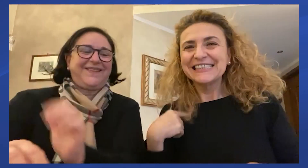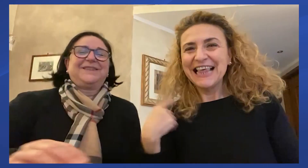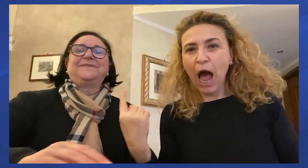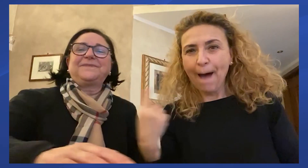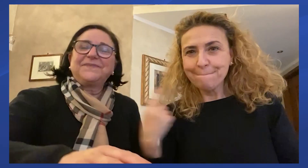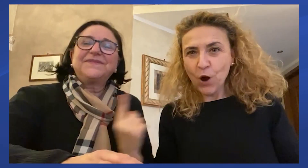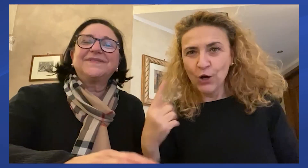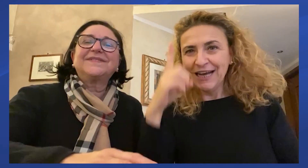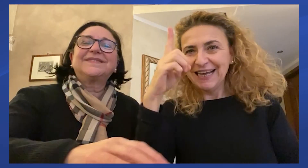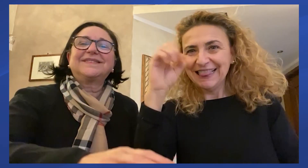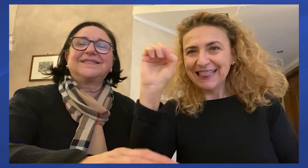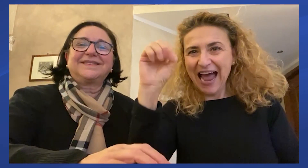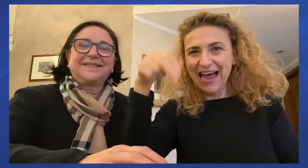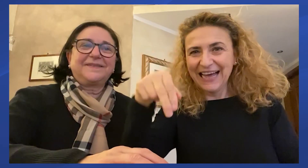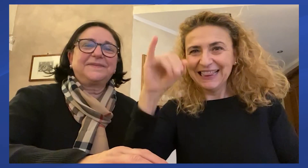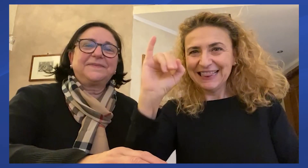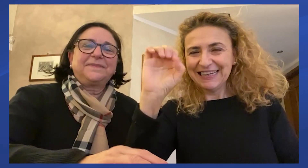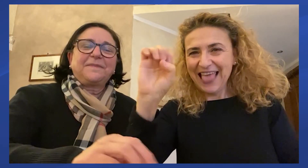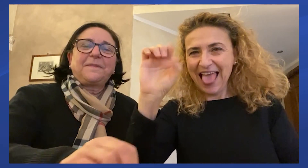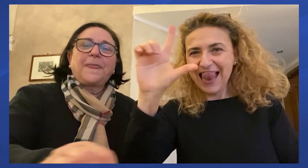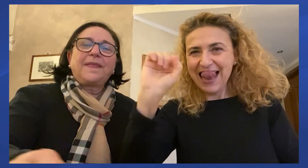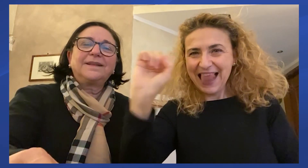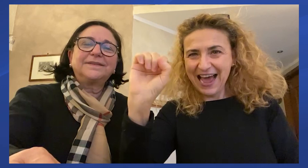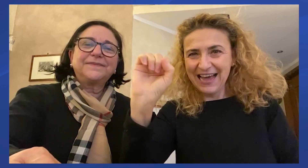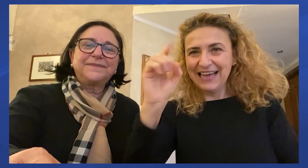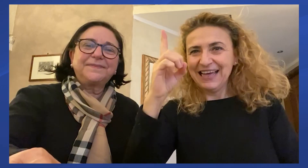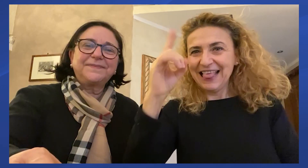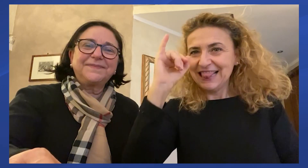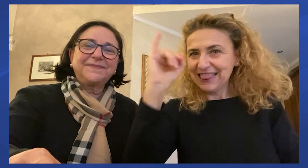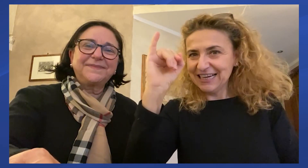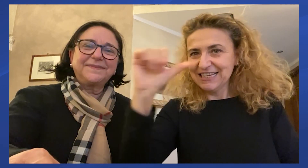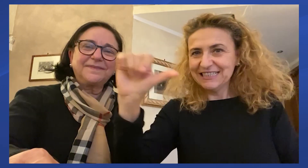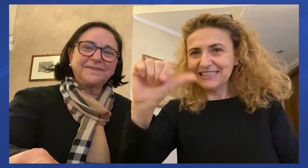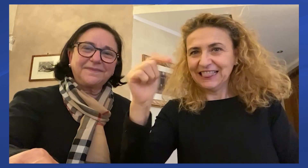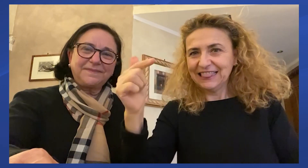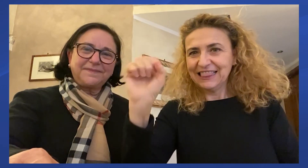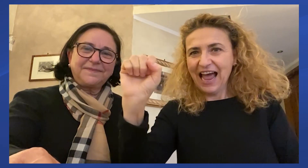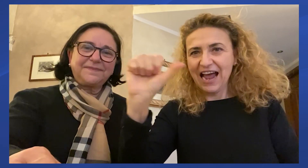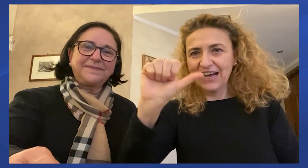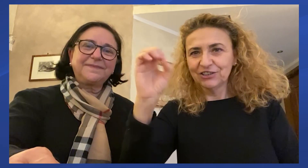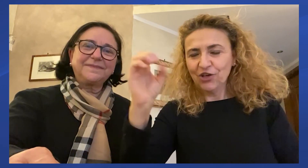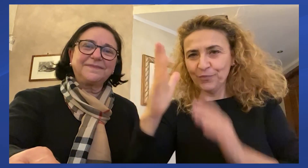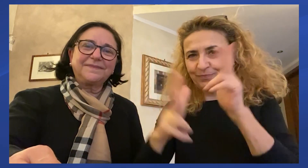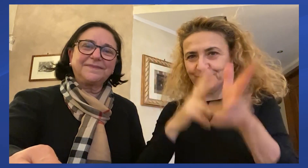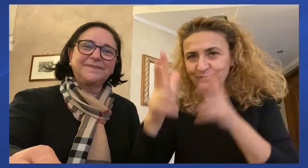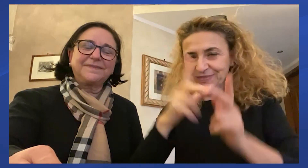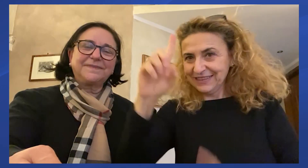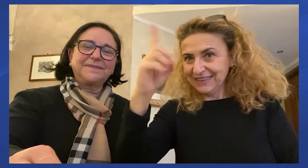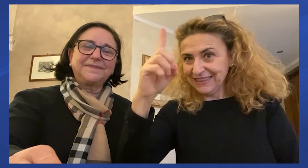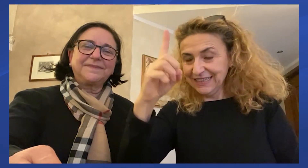siamo Daniela Di Staso e questo è il mio segno nome.